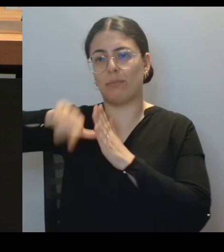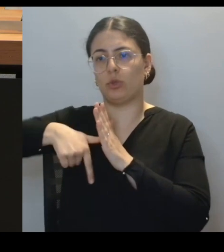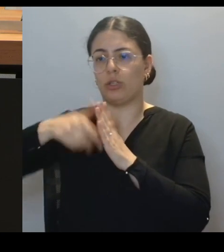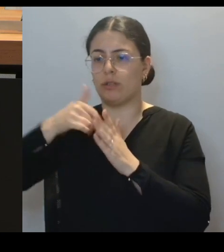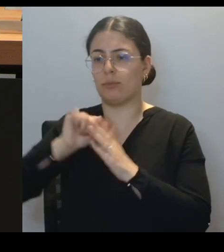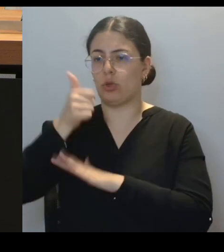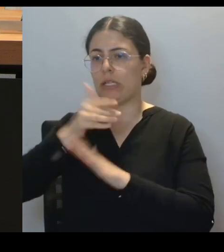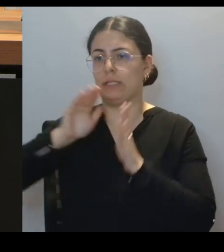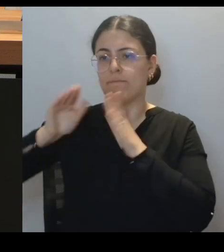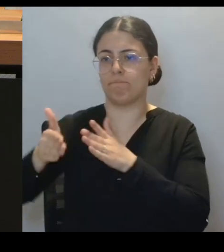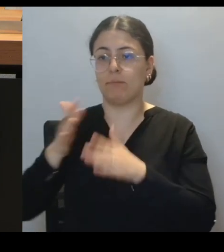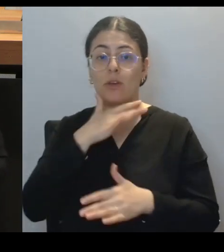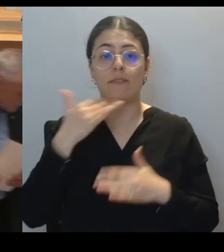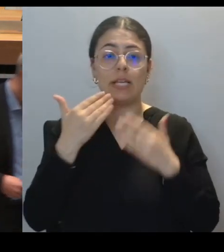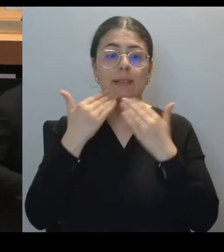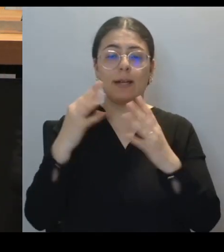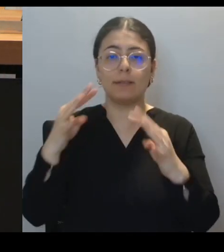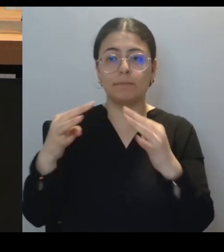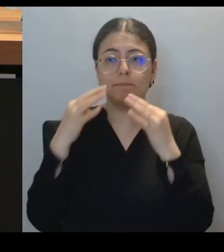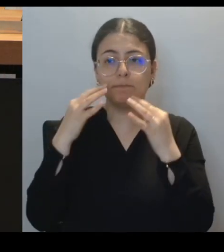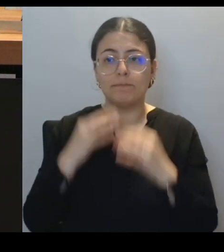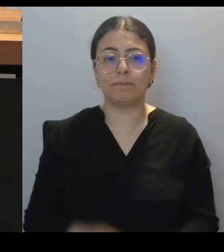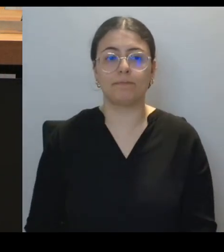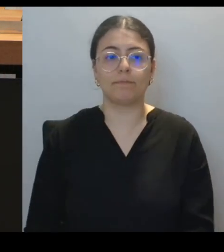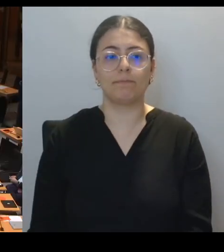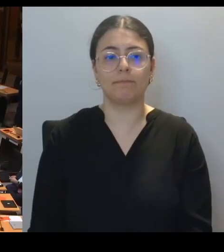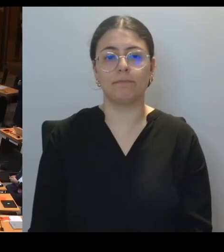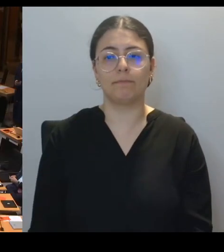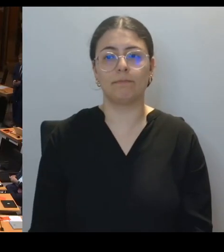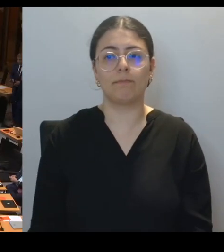Vielen Dank, Herr Kollege. Für die AfD Fraktion hat der Abgeordnete Wiedenhoff das Wort